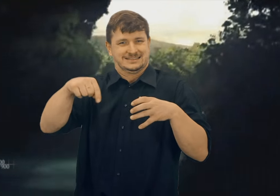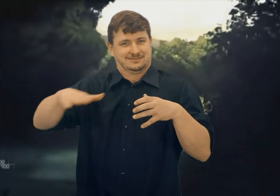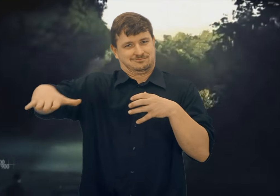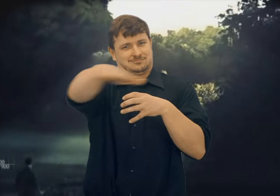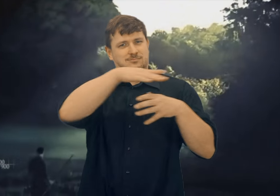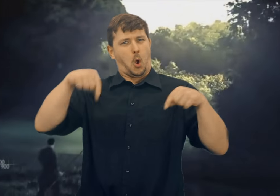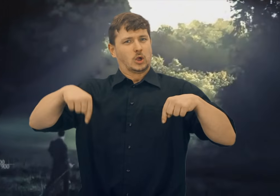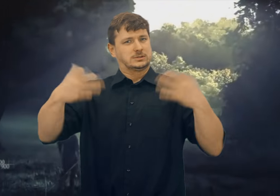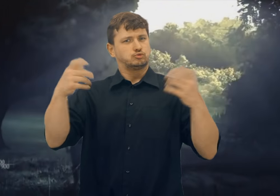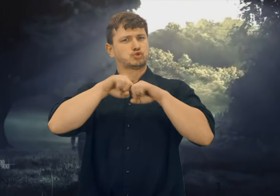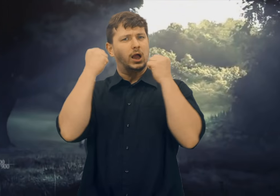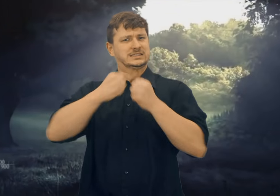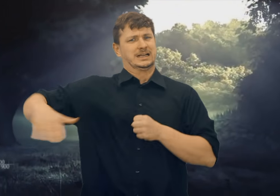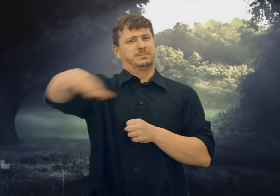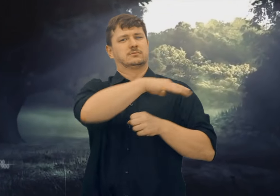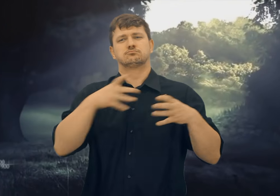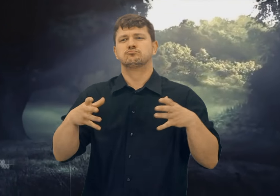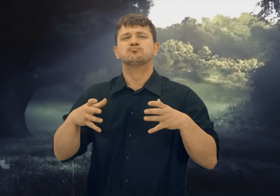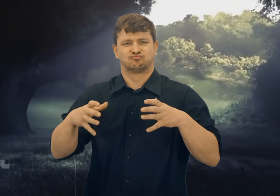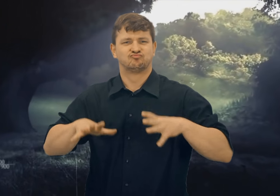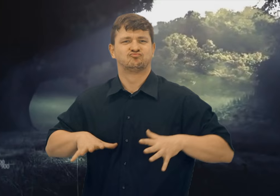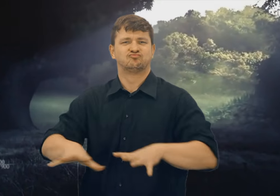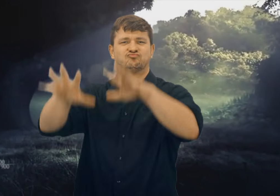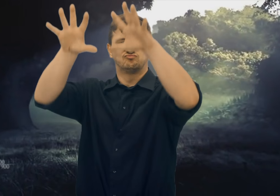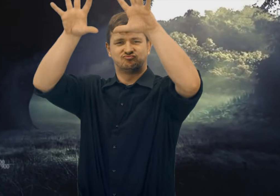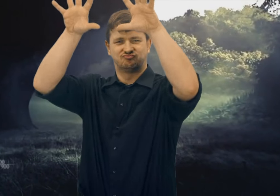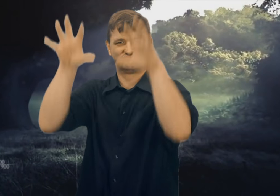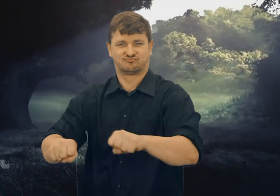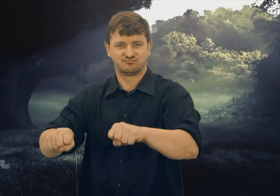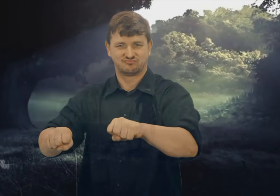bis sie schließlich zum Land kamen, welches heute ihr Staat ist. Ihnen gefiel es dort und so wurde es besetzt.